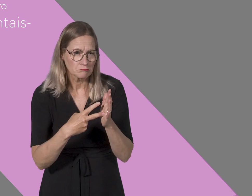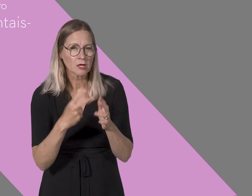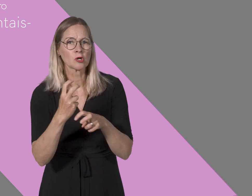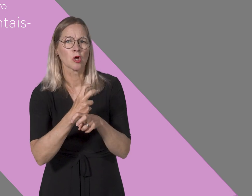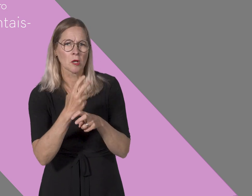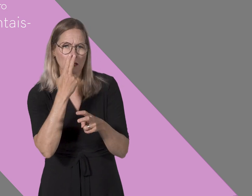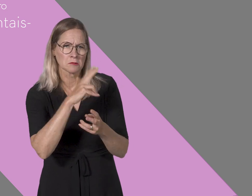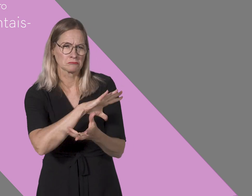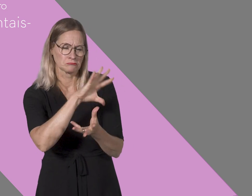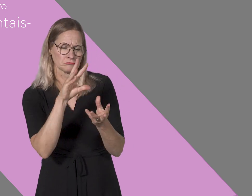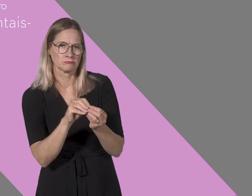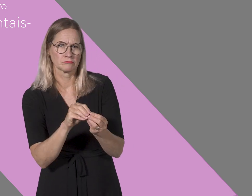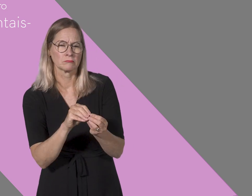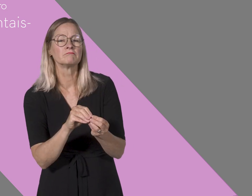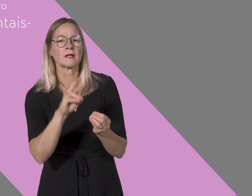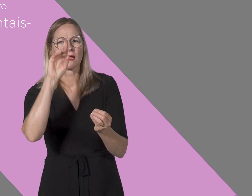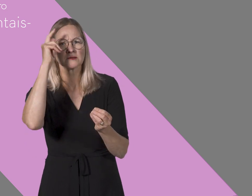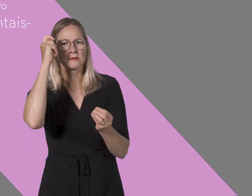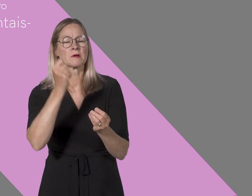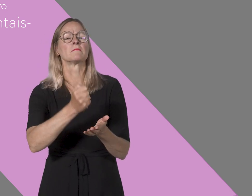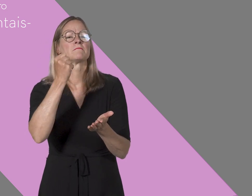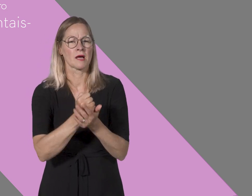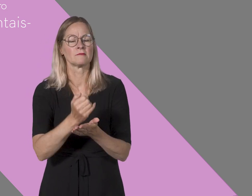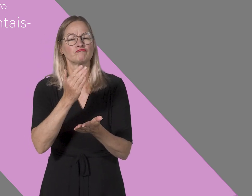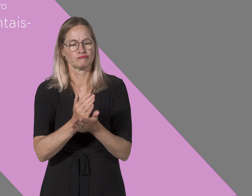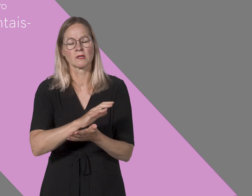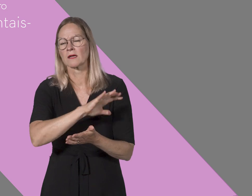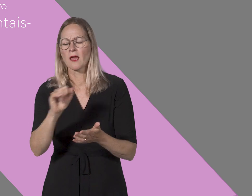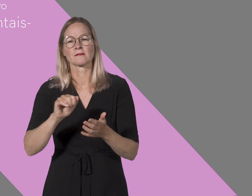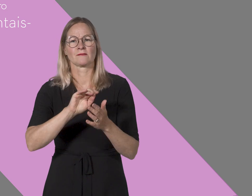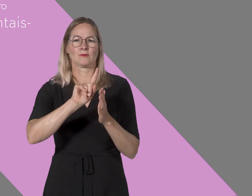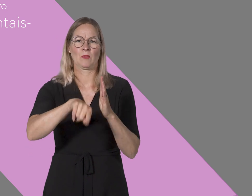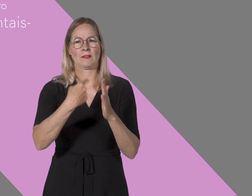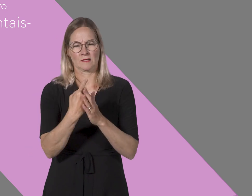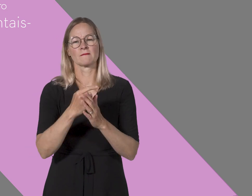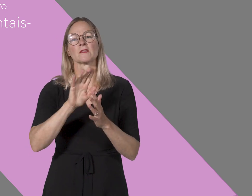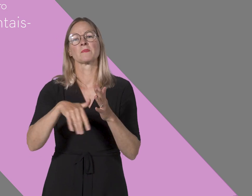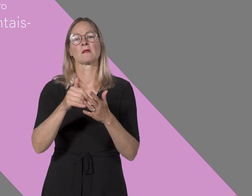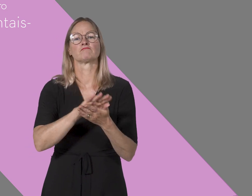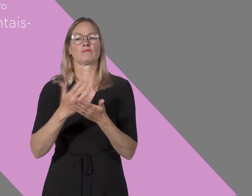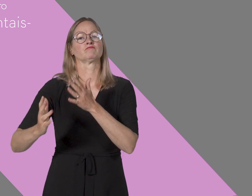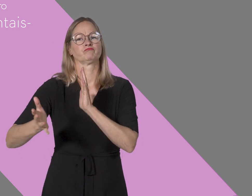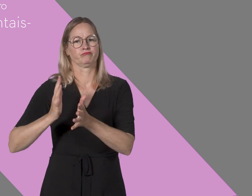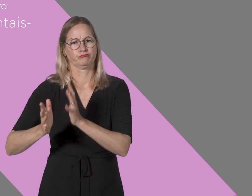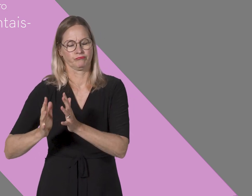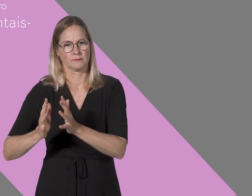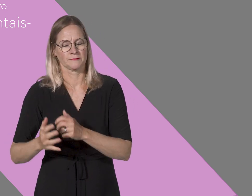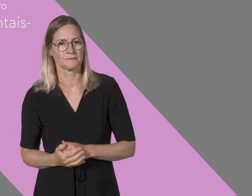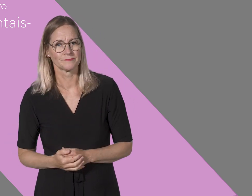ja kokeilun perusteella Helsinki on päättänyt välittää tämän vuoden - kaikki kyselytunnit myös viittomakielellä.